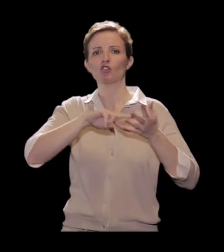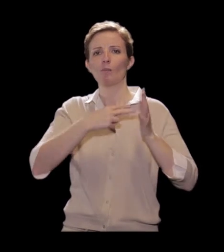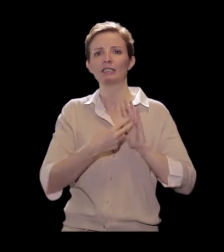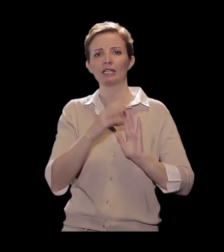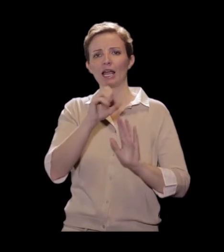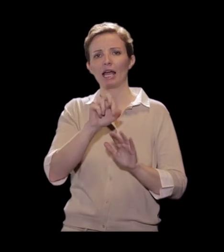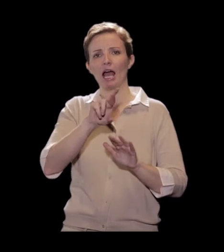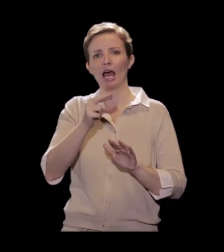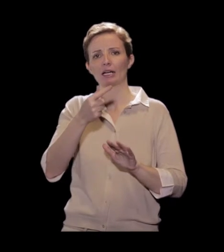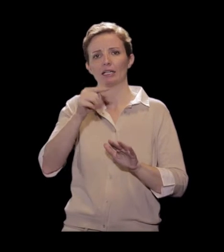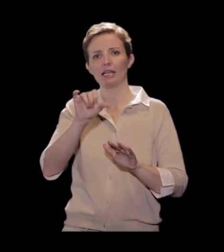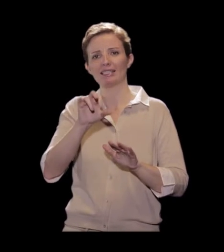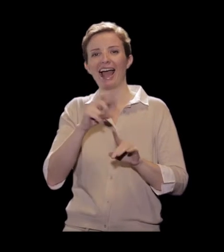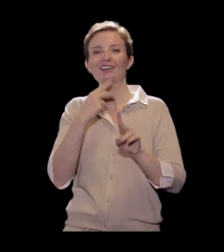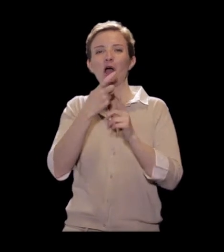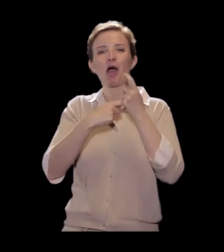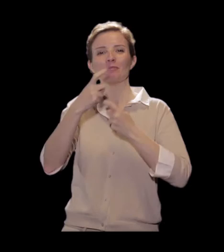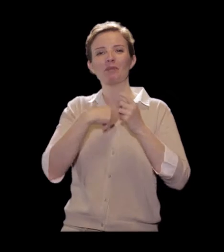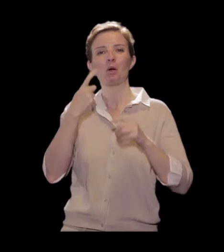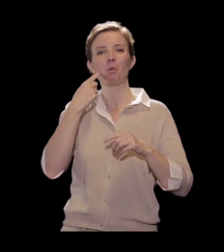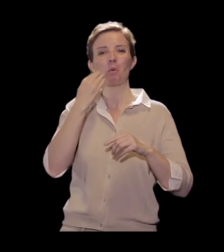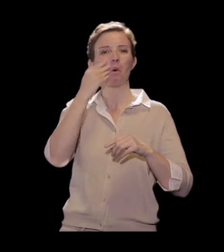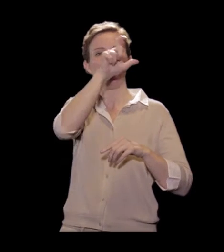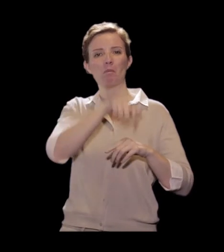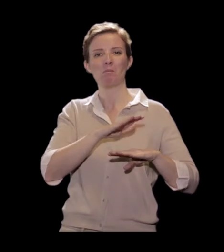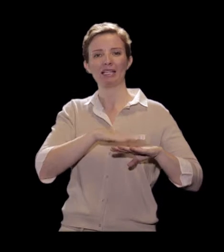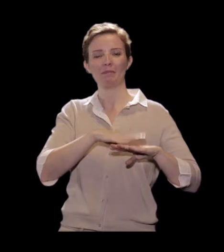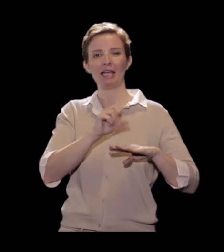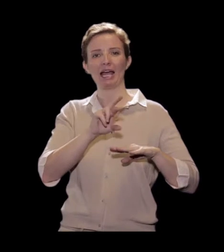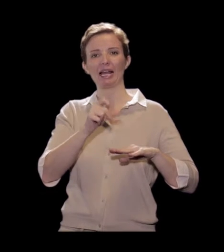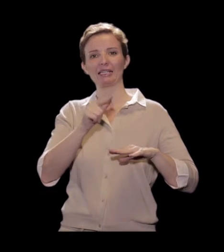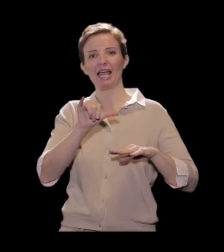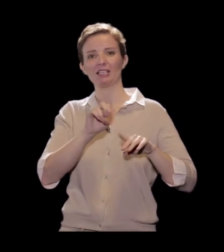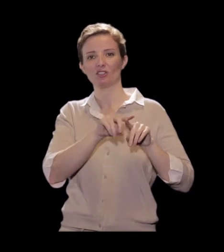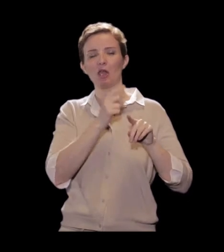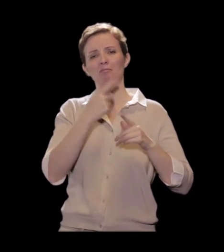Il nome deriva dal matematico Cartesio che nel 1600 applicò l'algebra alla geometria